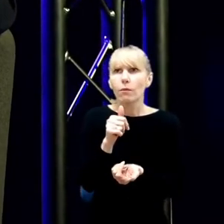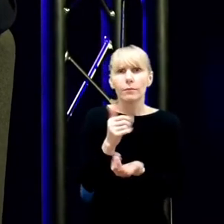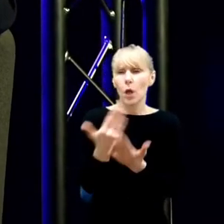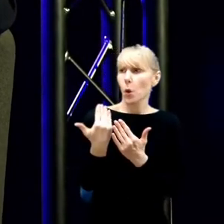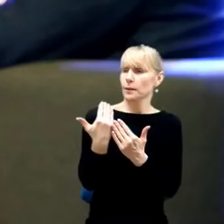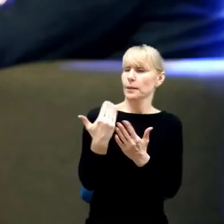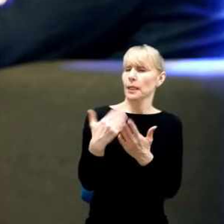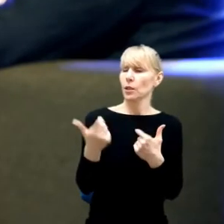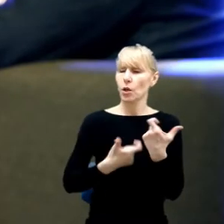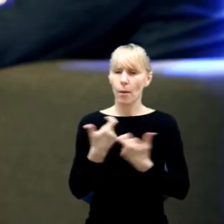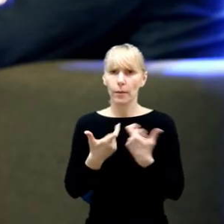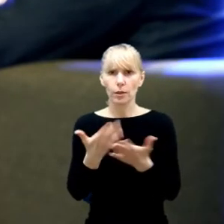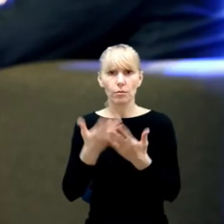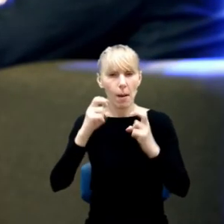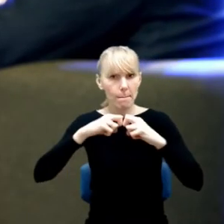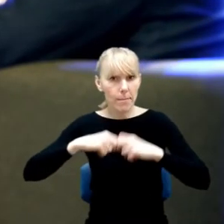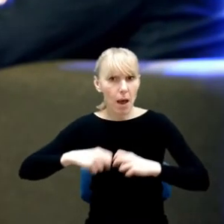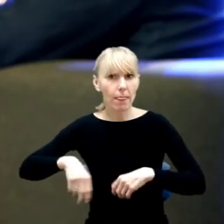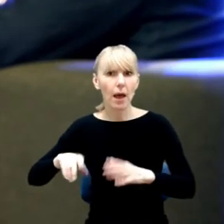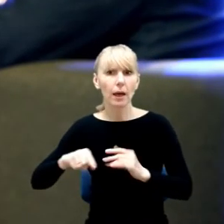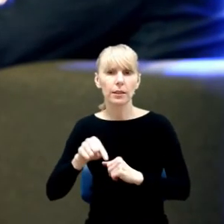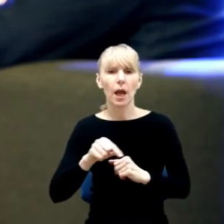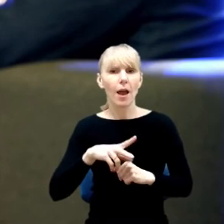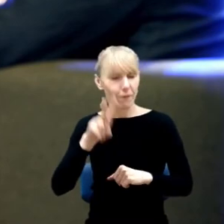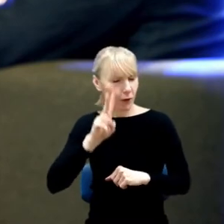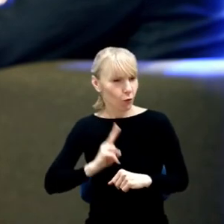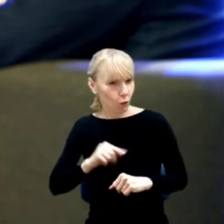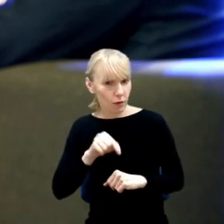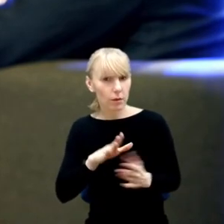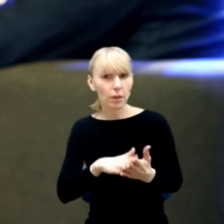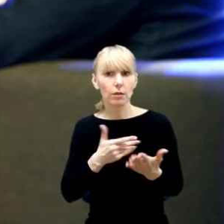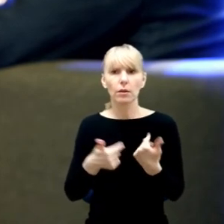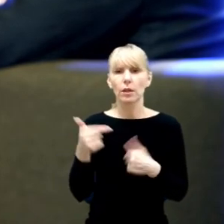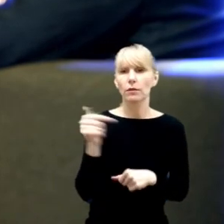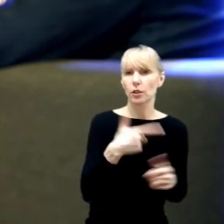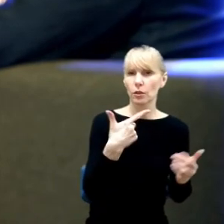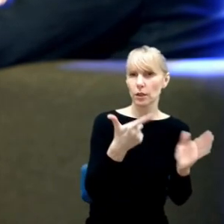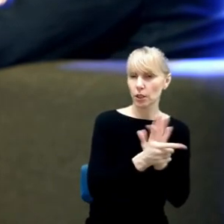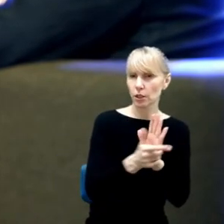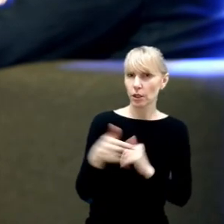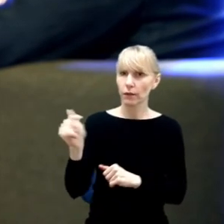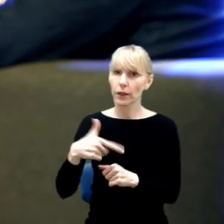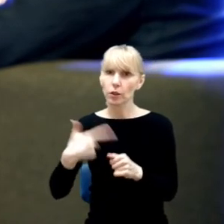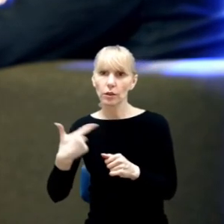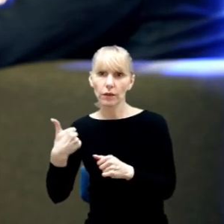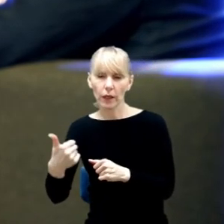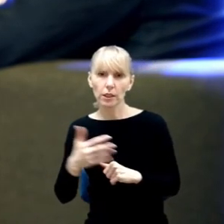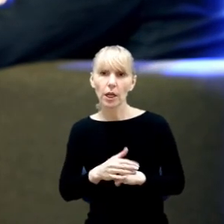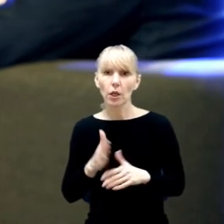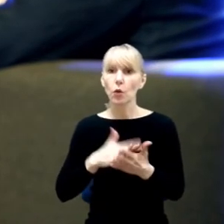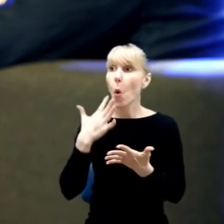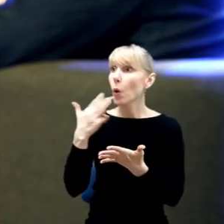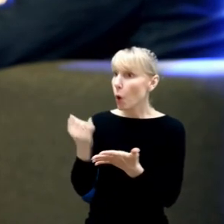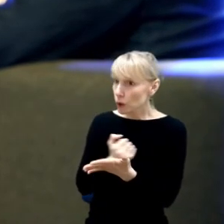Pytaliśmy gminy powyżej 5 tysięcy mieszkańców, czy w latach 2017-2021 korzystały z jakichkolwiek programów